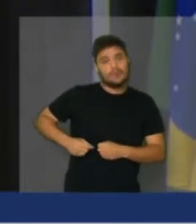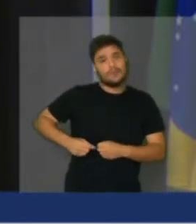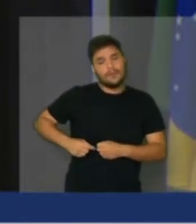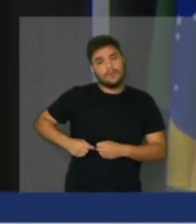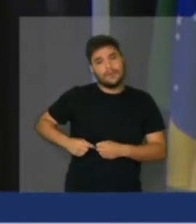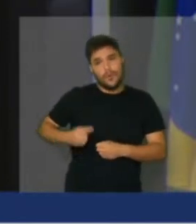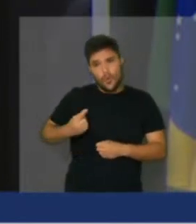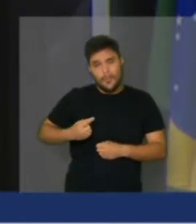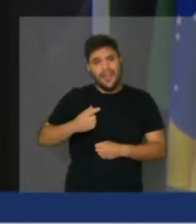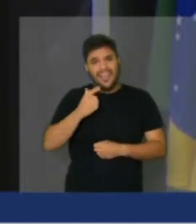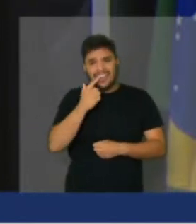DENTE QUEBRADO, JOELHO ESTOURADO... UM CORTE PROFUNDO